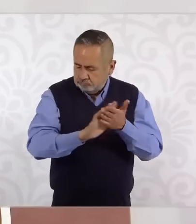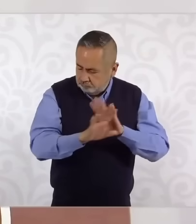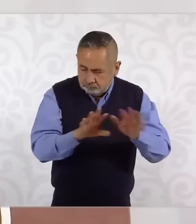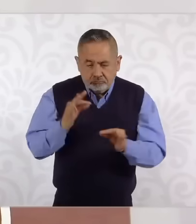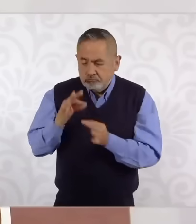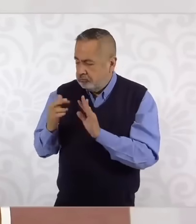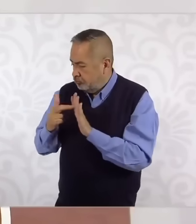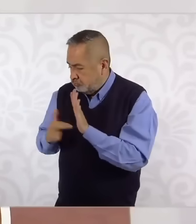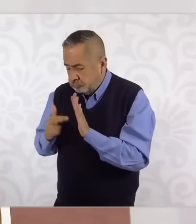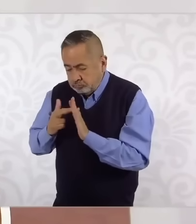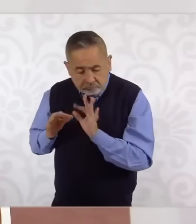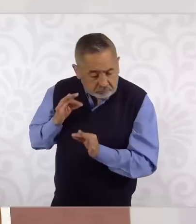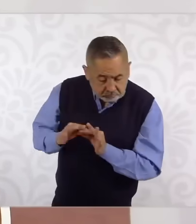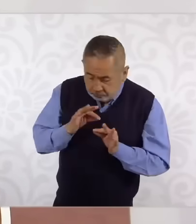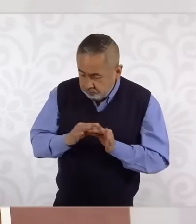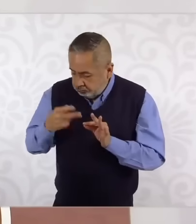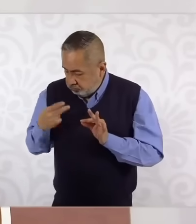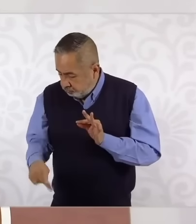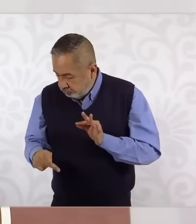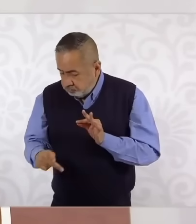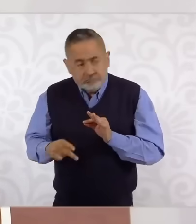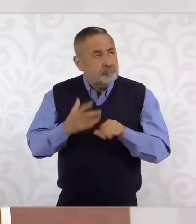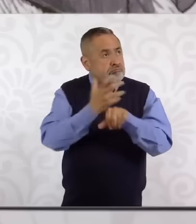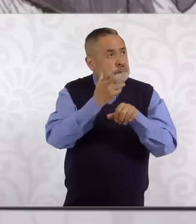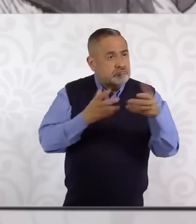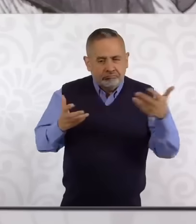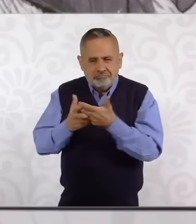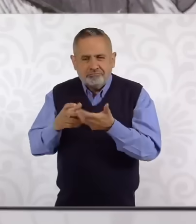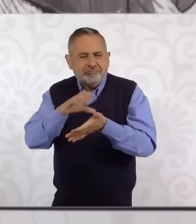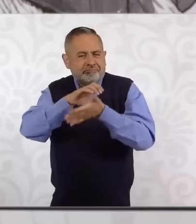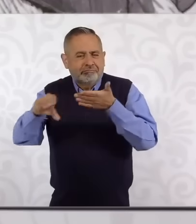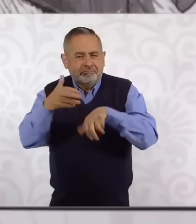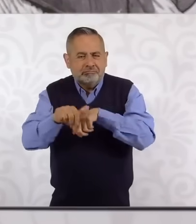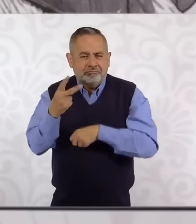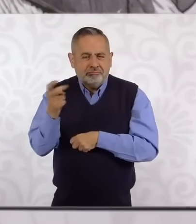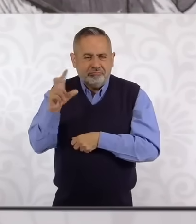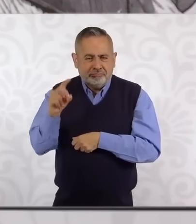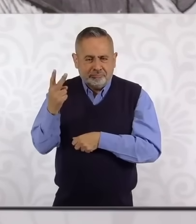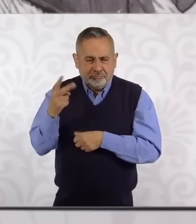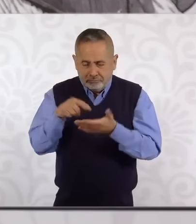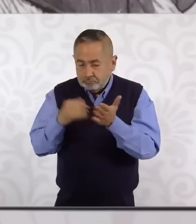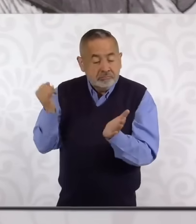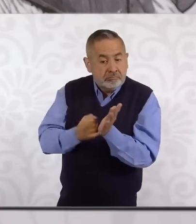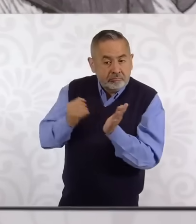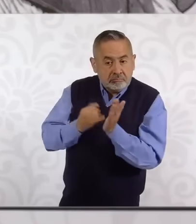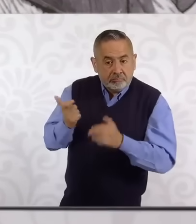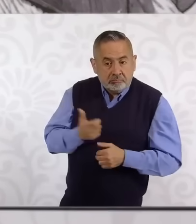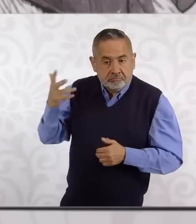reglas de origen que está en el llamado capítulo 232 que subieron aranceles en Estados Unidos,